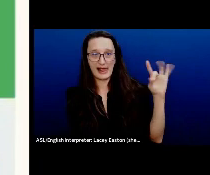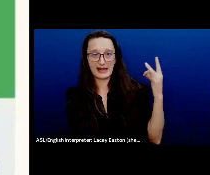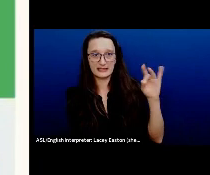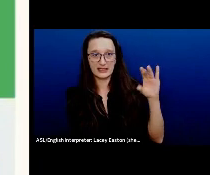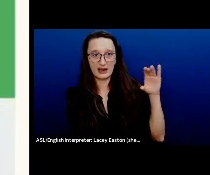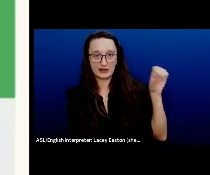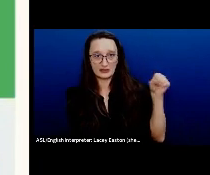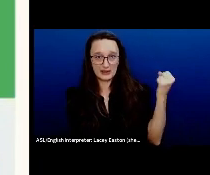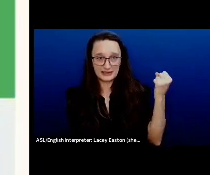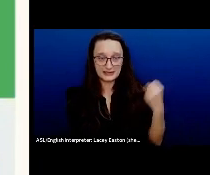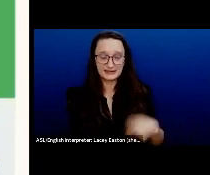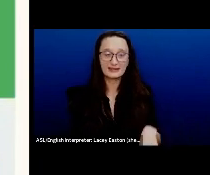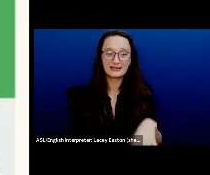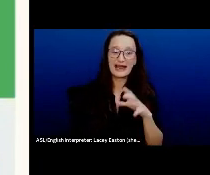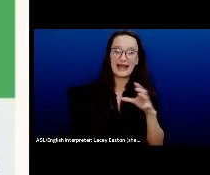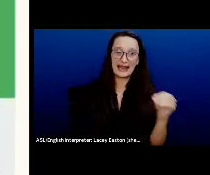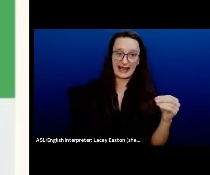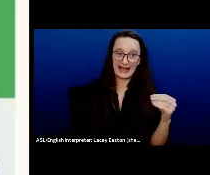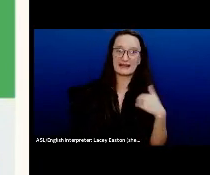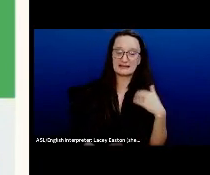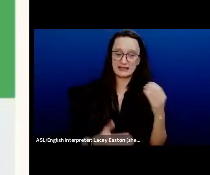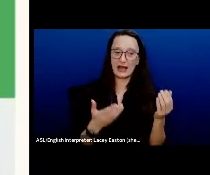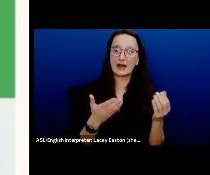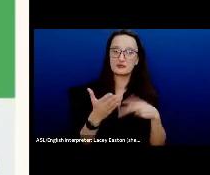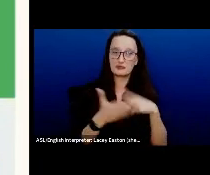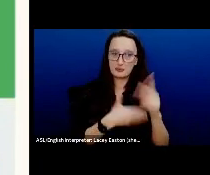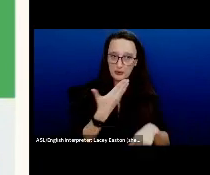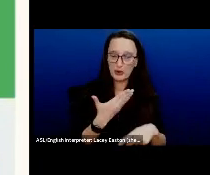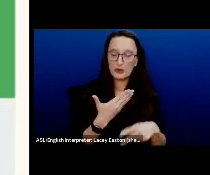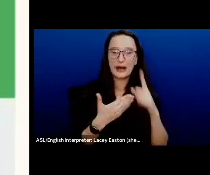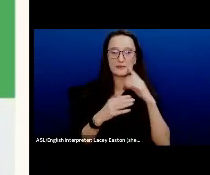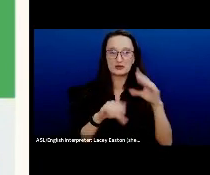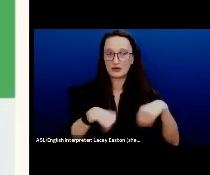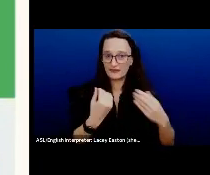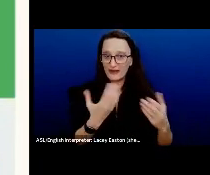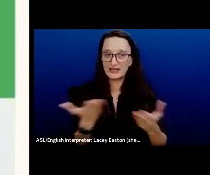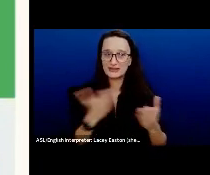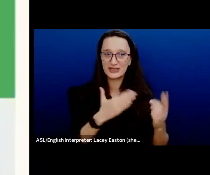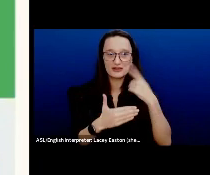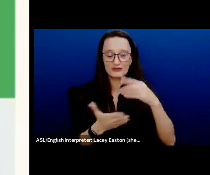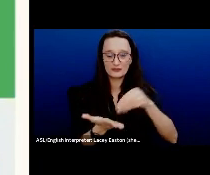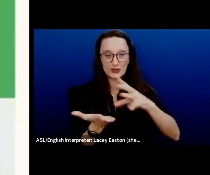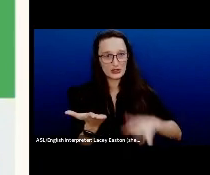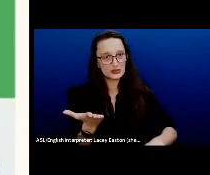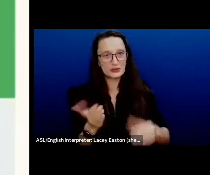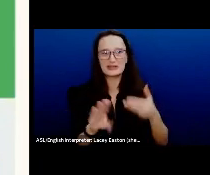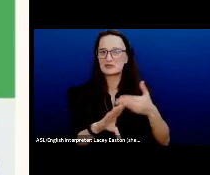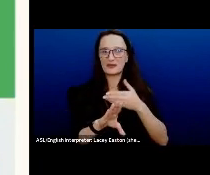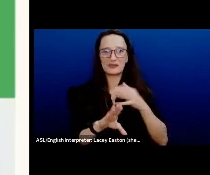a los estudiantes mucho antes de IDEA en todo California, uh, sabemos que esos programas no eran consistentes